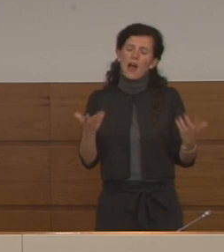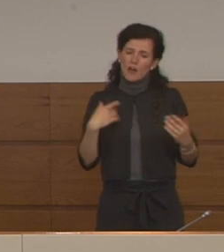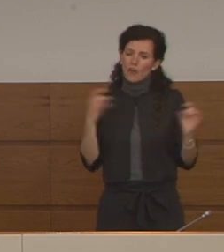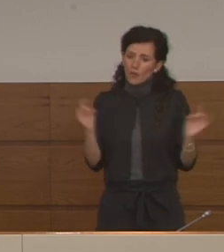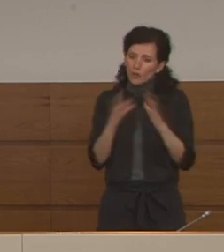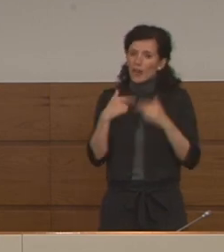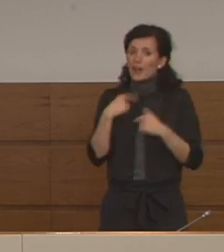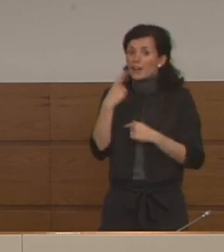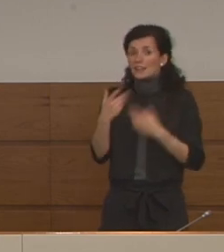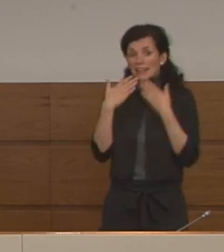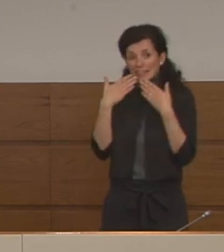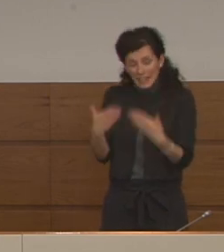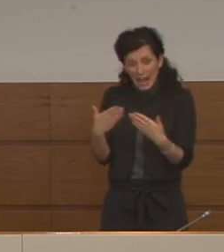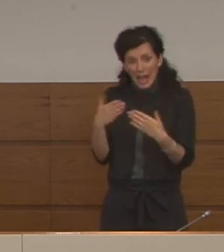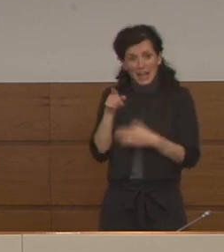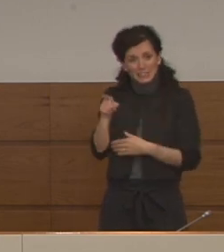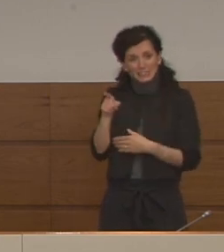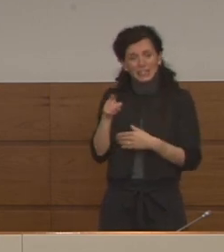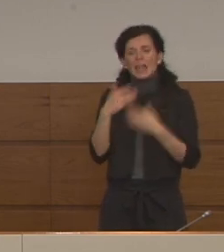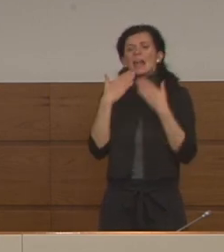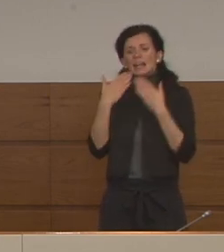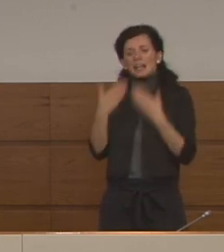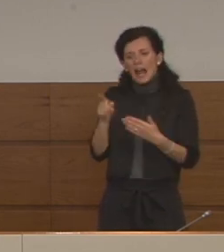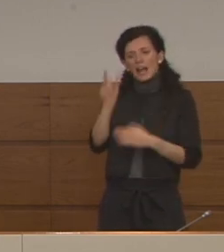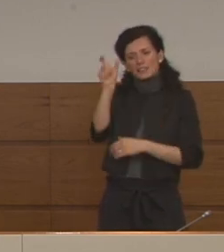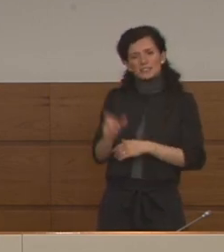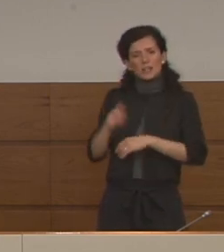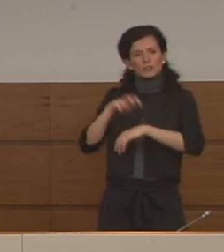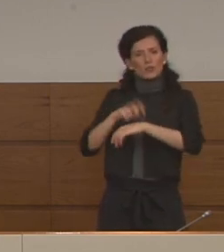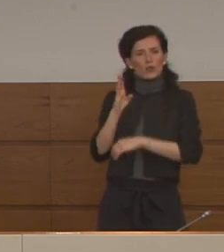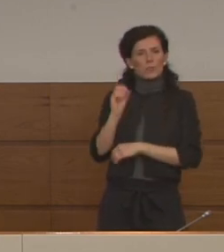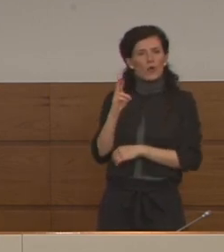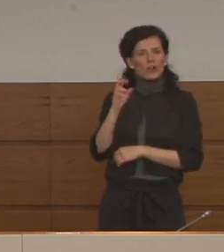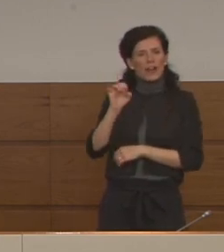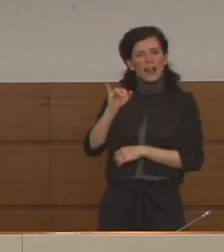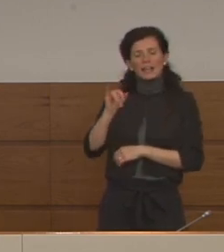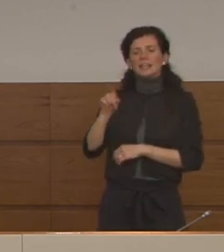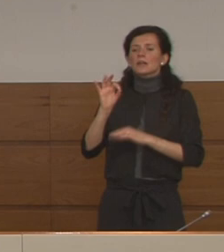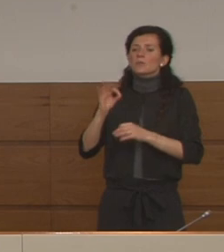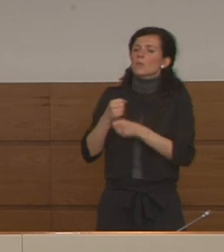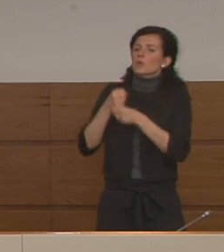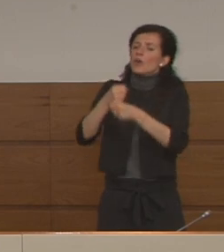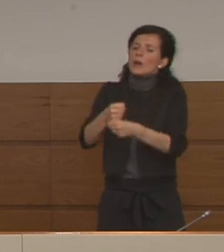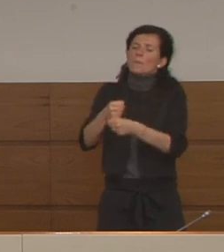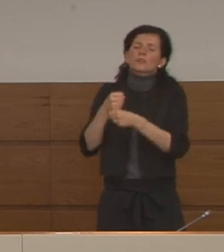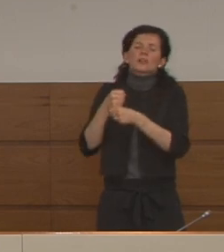per ringraziare anche chi rappresenti in maniera degnissima.